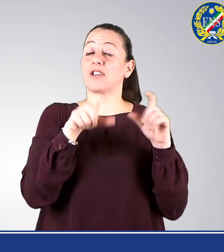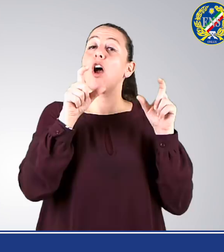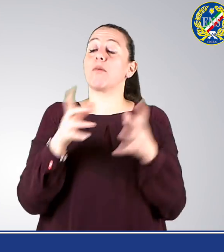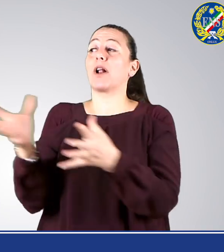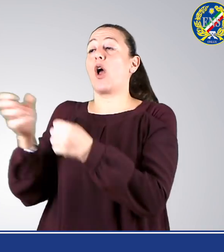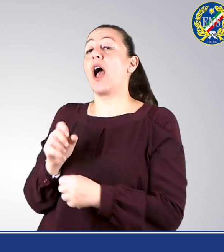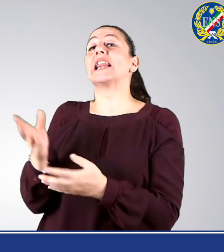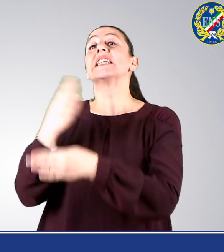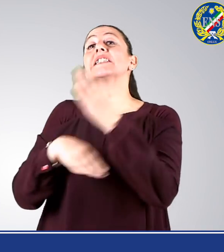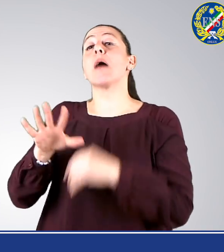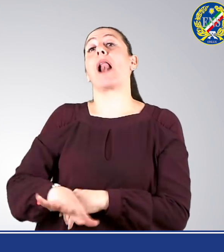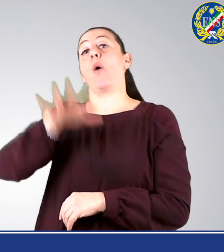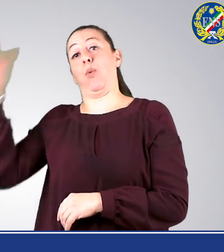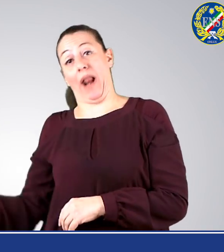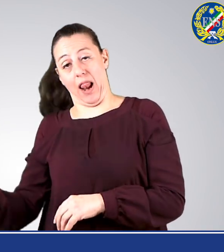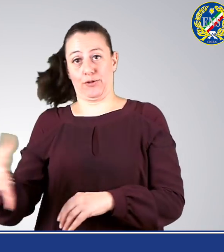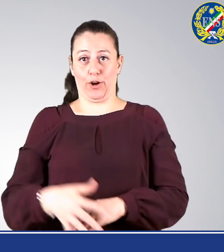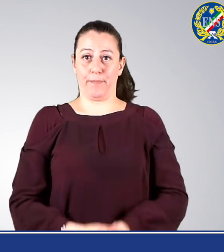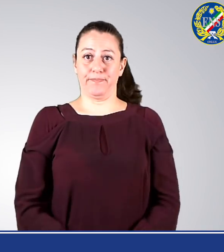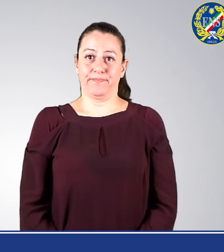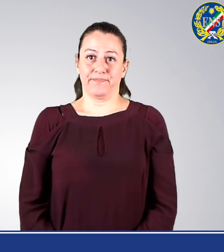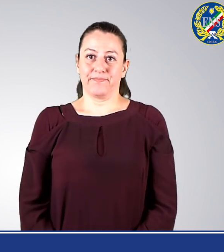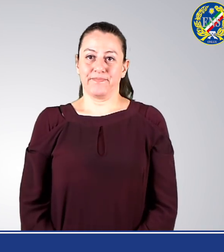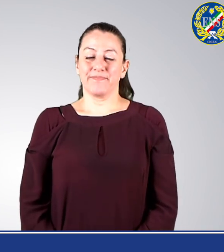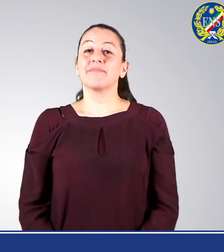L'azienda deve assumere un altro disabile.